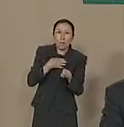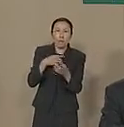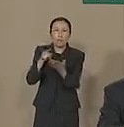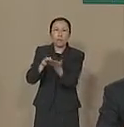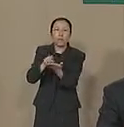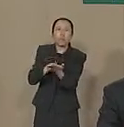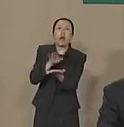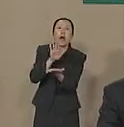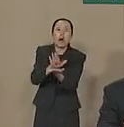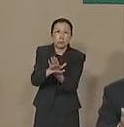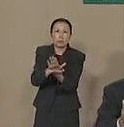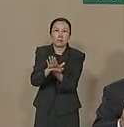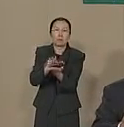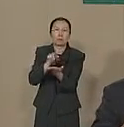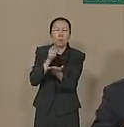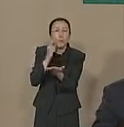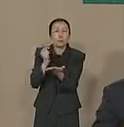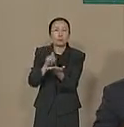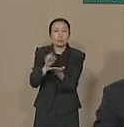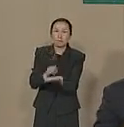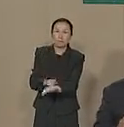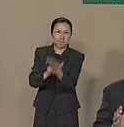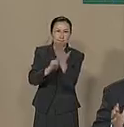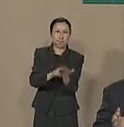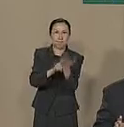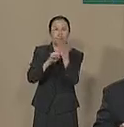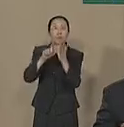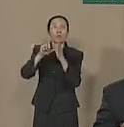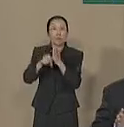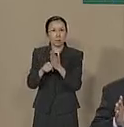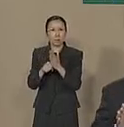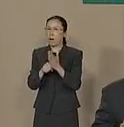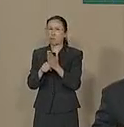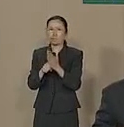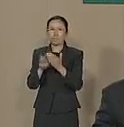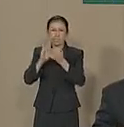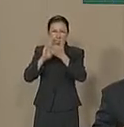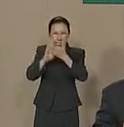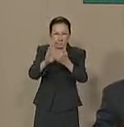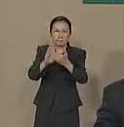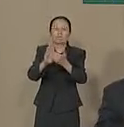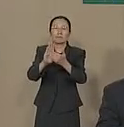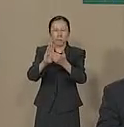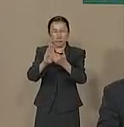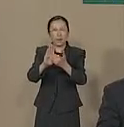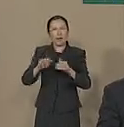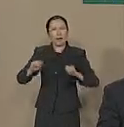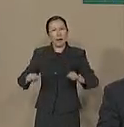ですから そういう問題が 持ち上がったら 私たちはそれを食い止める 防波堤として 頑張ります